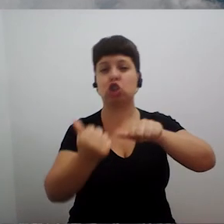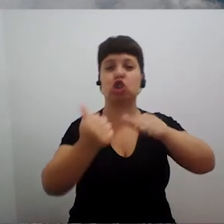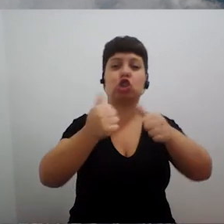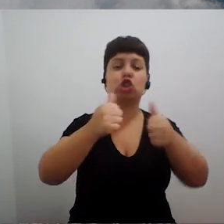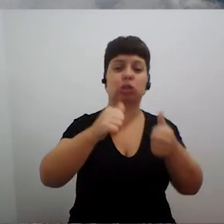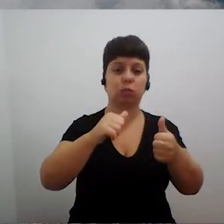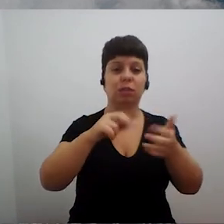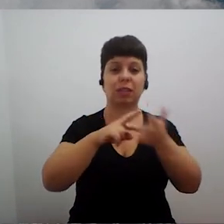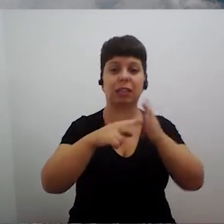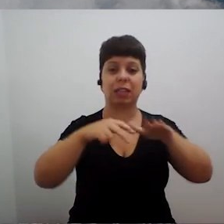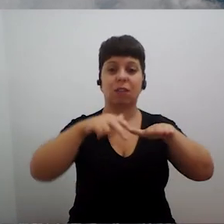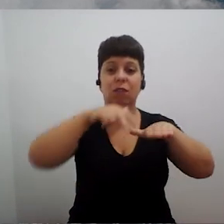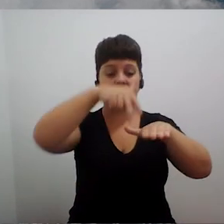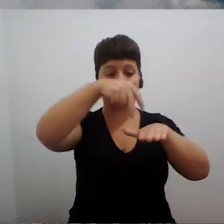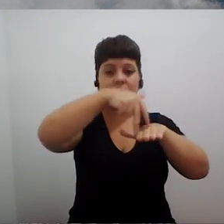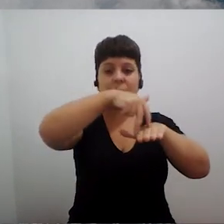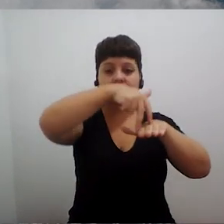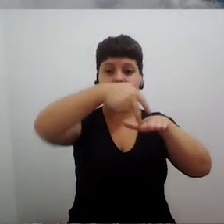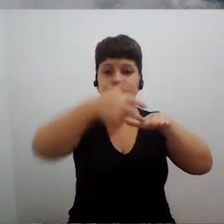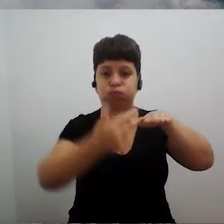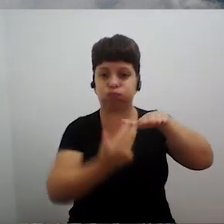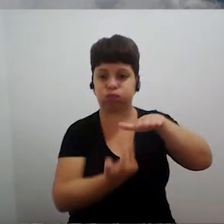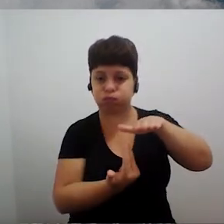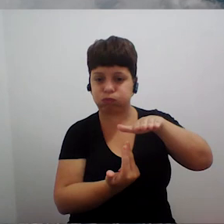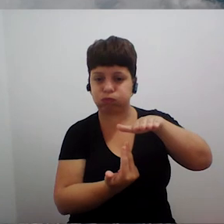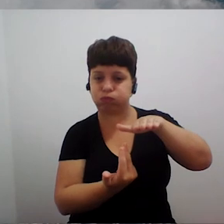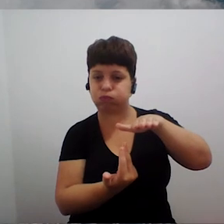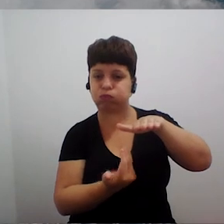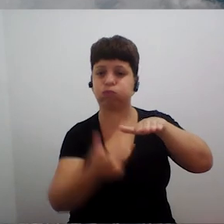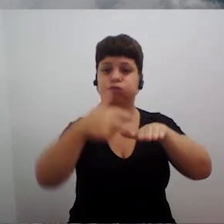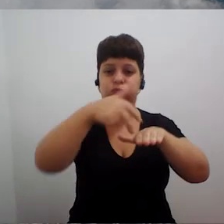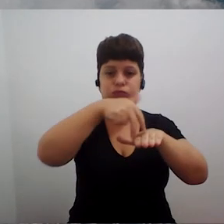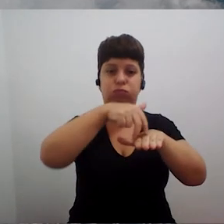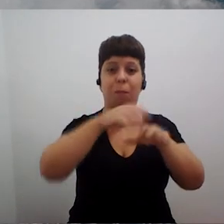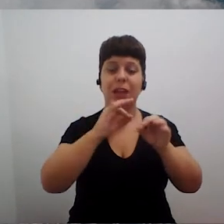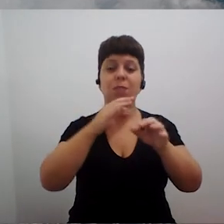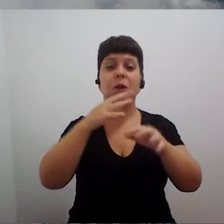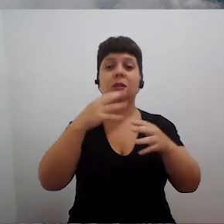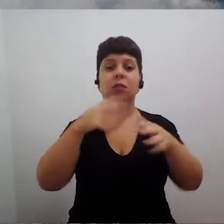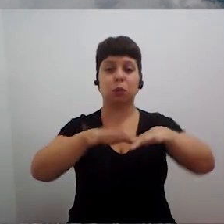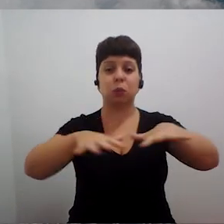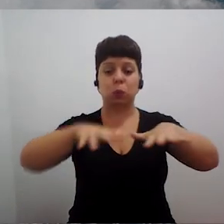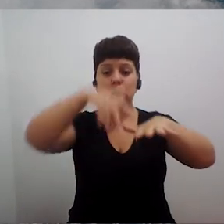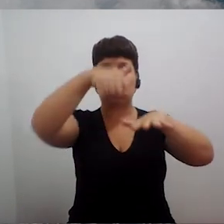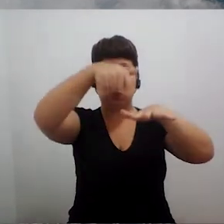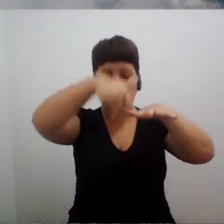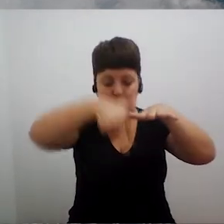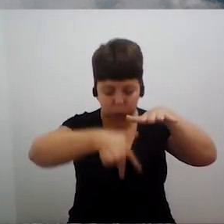Quer dizer, mergulhar no oceano, deixar-se absorver por ele, ser absorvido por ele,